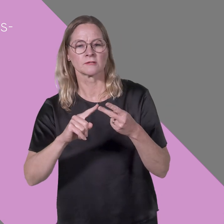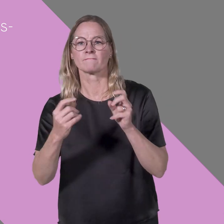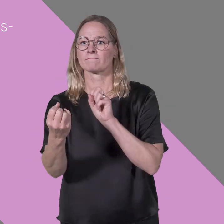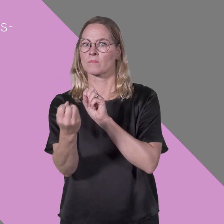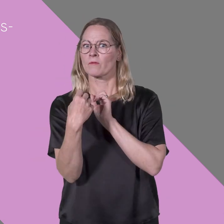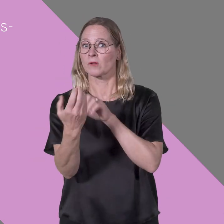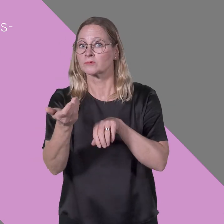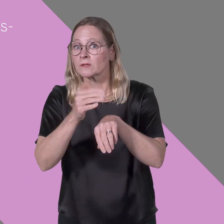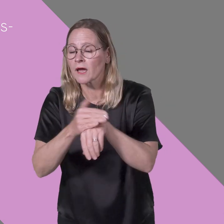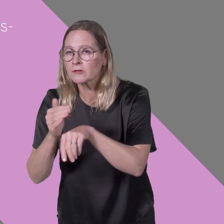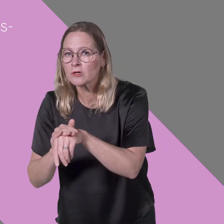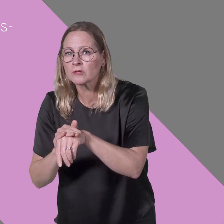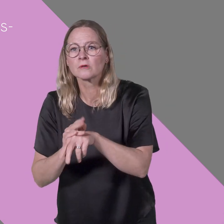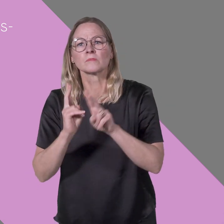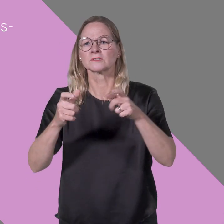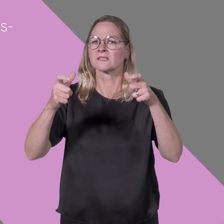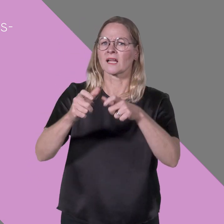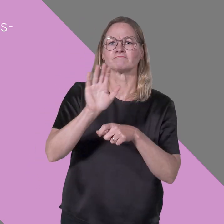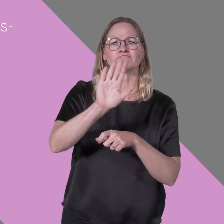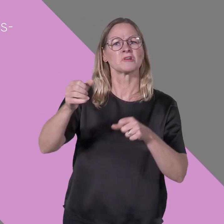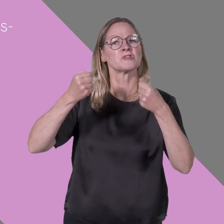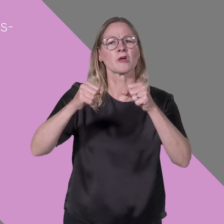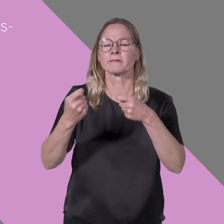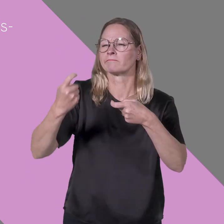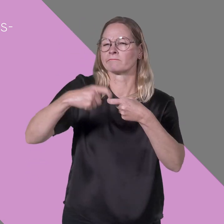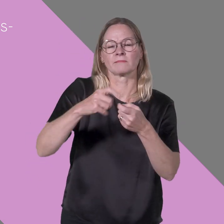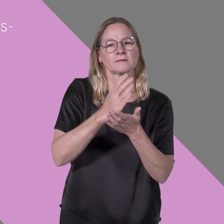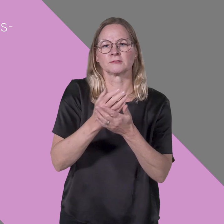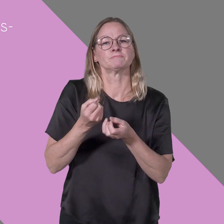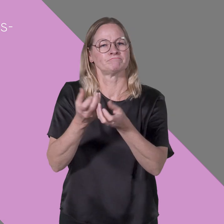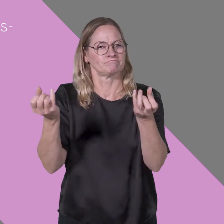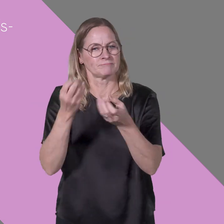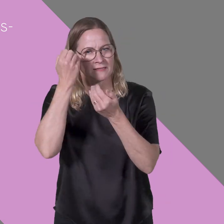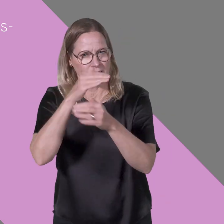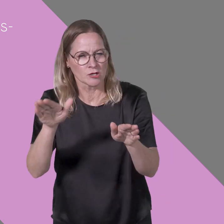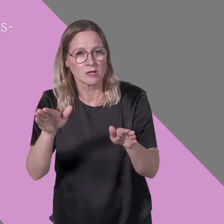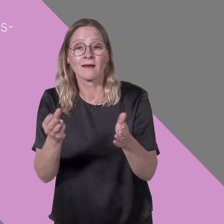vuorovaikutustaitoja sekä järjestöjen toimintaan liittyviä seikkoja.